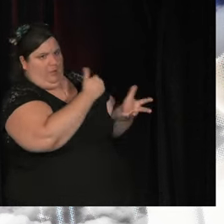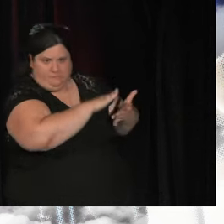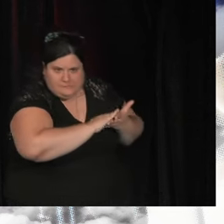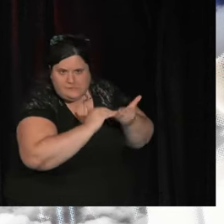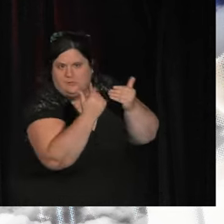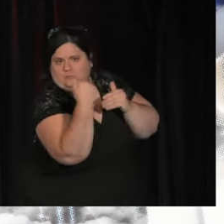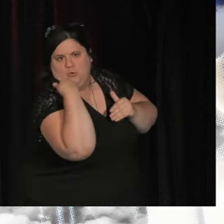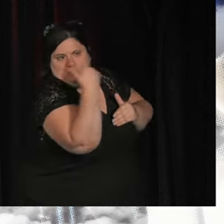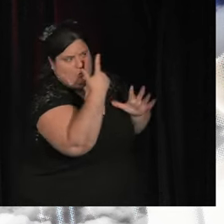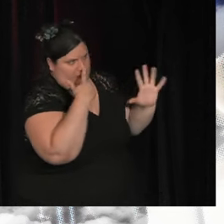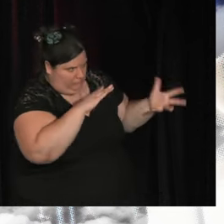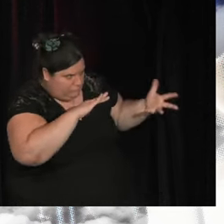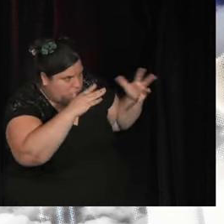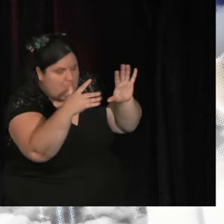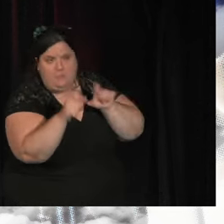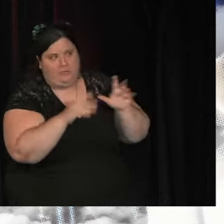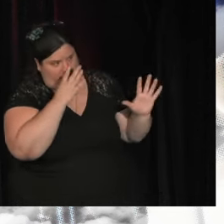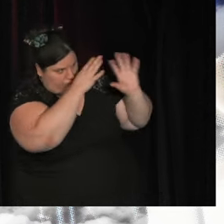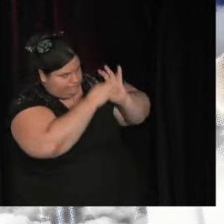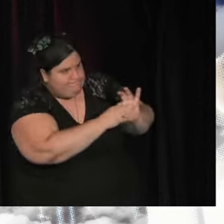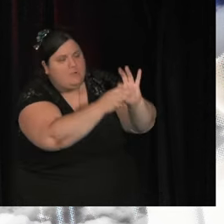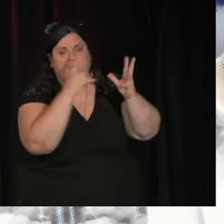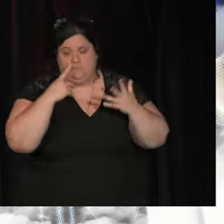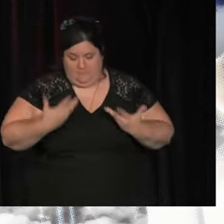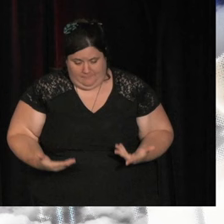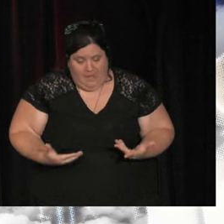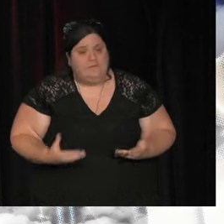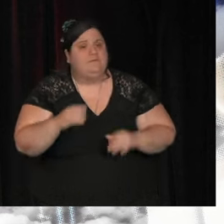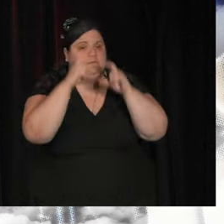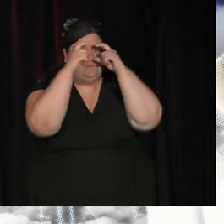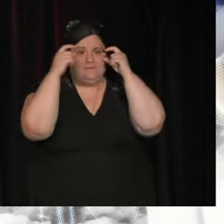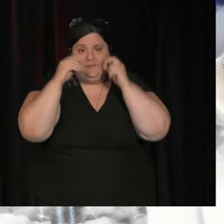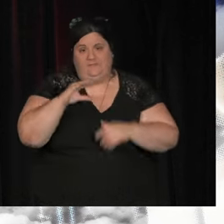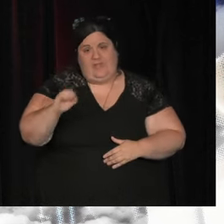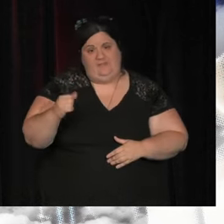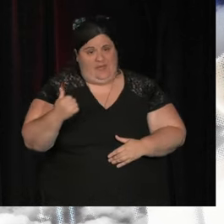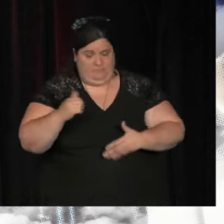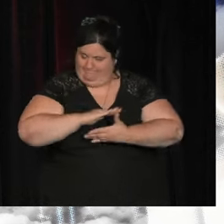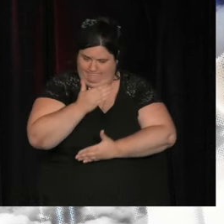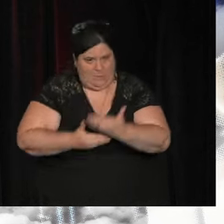et relativement transparent pour les gens. Du jour au lendemain, ton jeu ne s'appelle plus Counter Strike, il s'appelle Counter Strike 2, mais ce sont les mêmes maps,